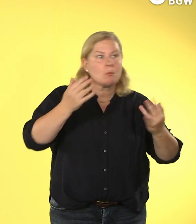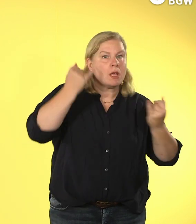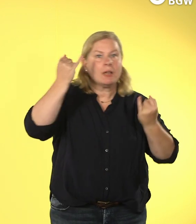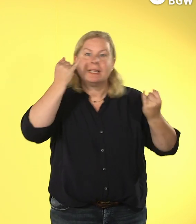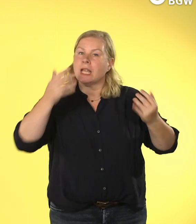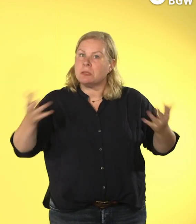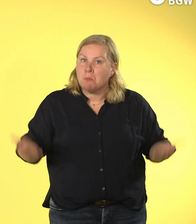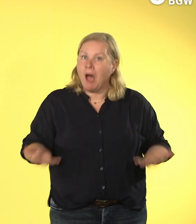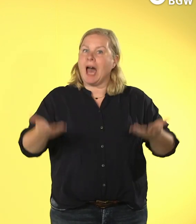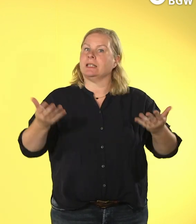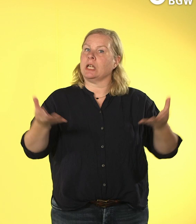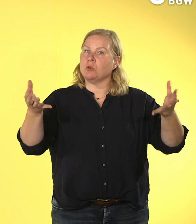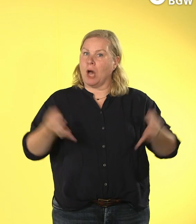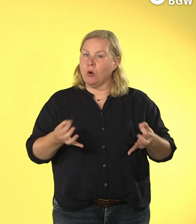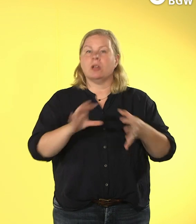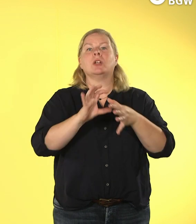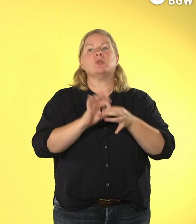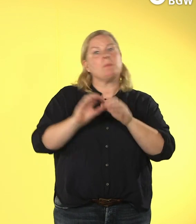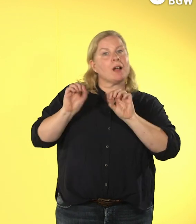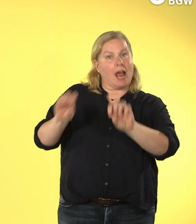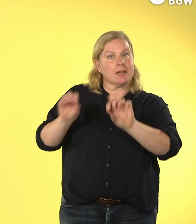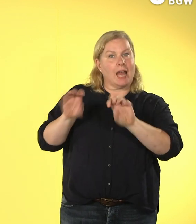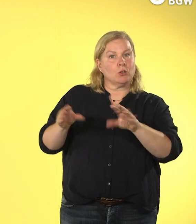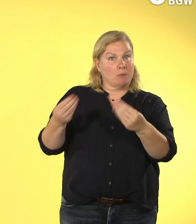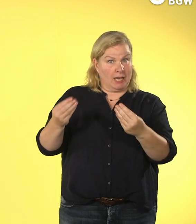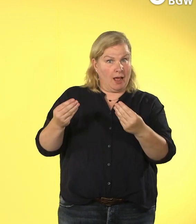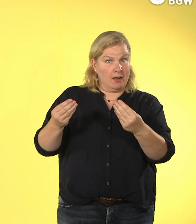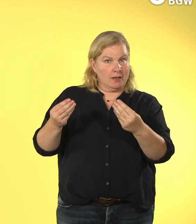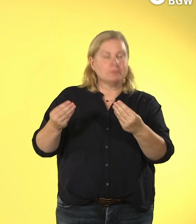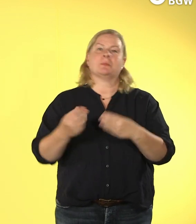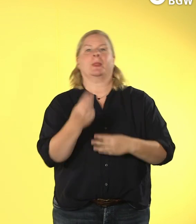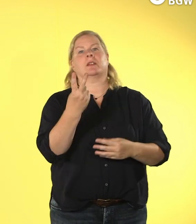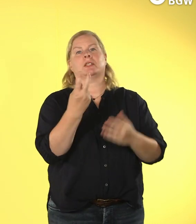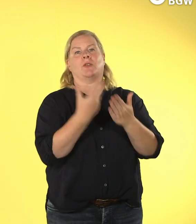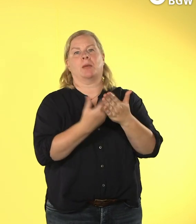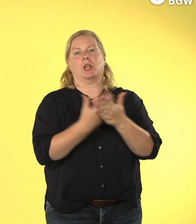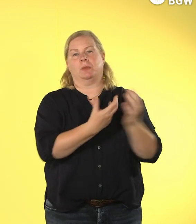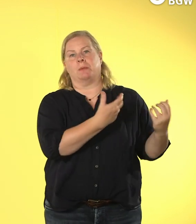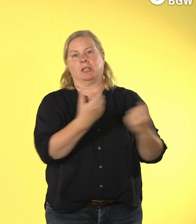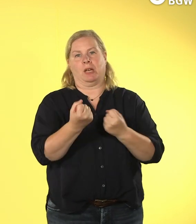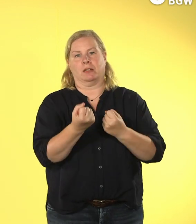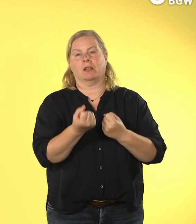Von den Anleitungen habe ich Ihnen zwei Beispiele aus dem Universum Verlag mitgebracht.